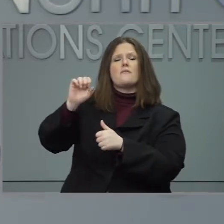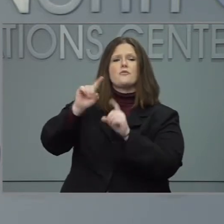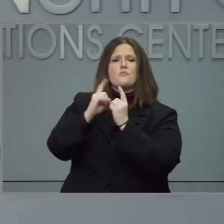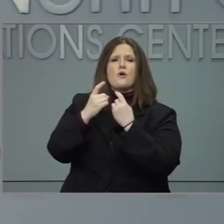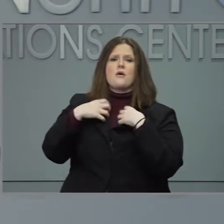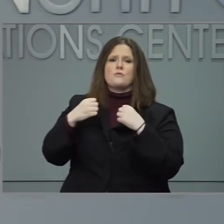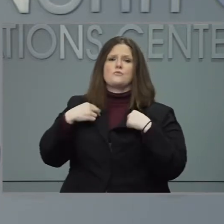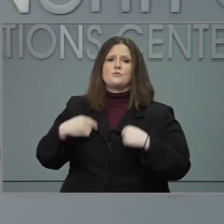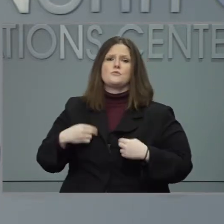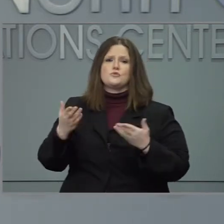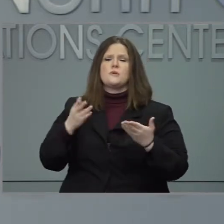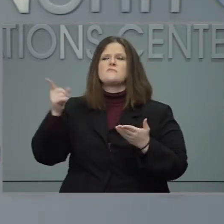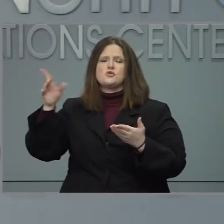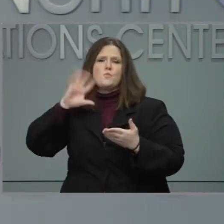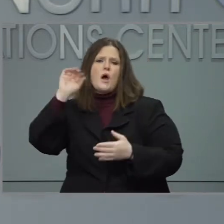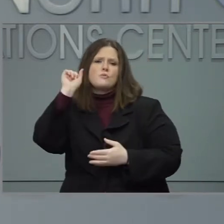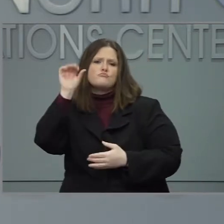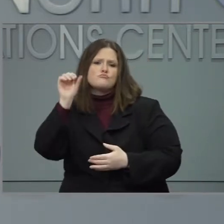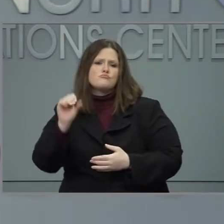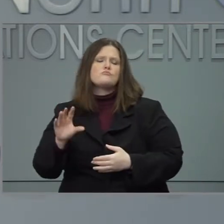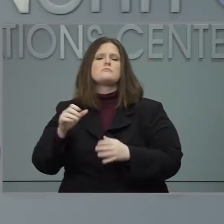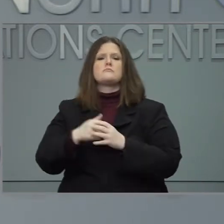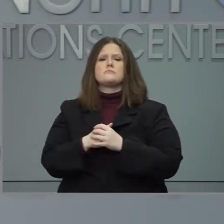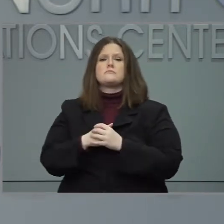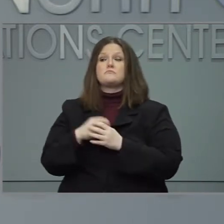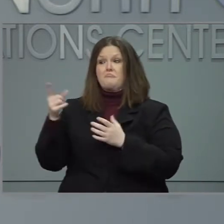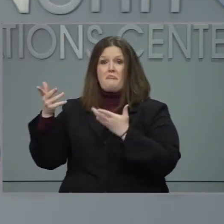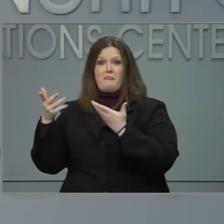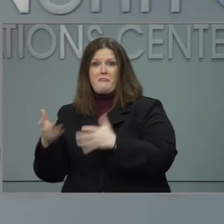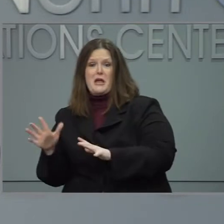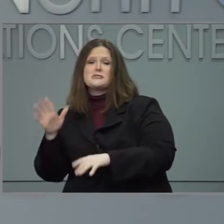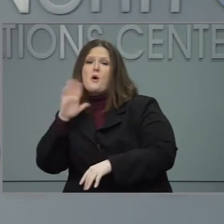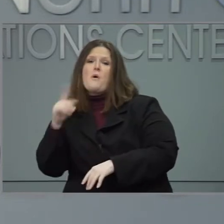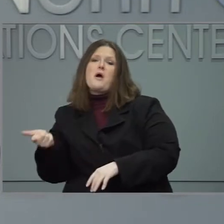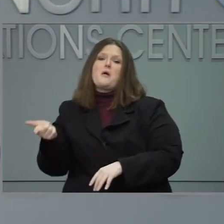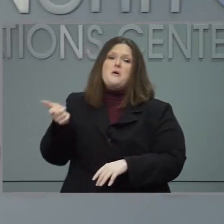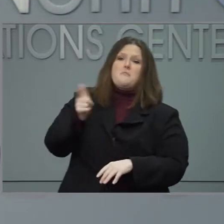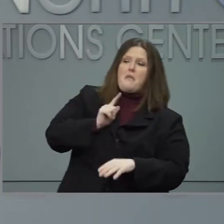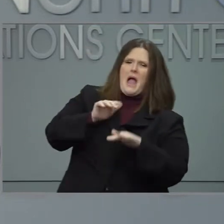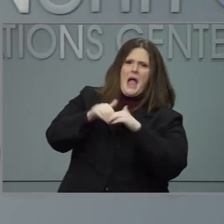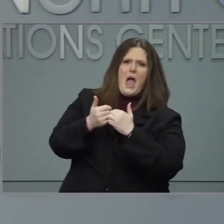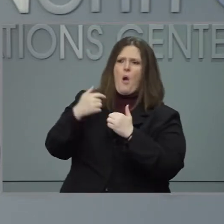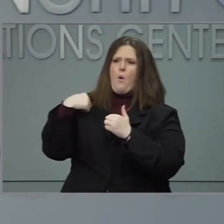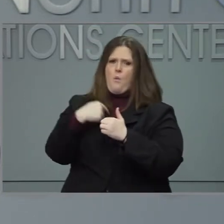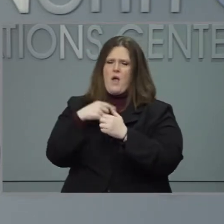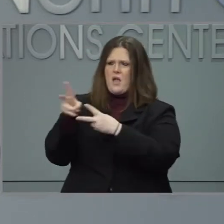Después les presentaré en lo que estos avances significan para los protocolos de covid